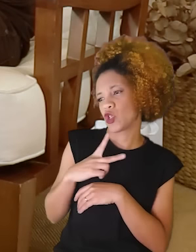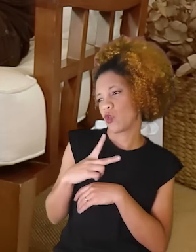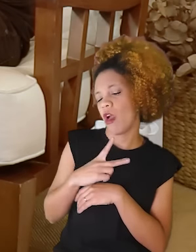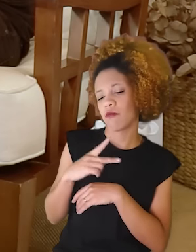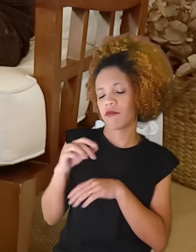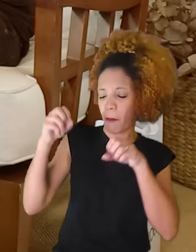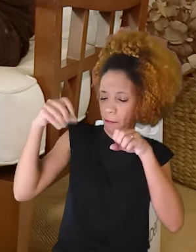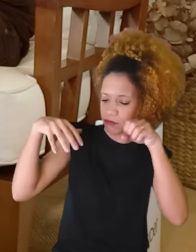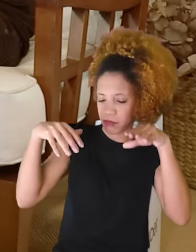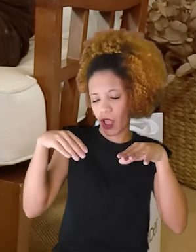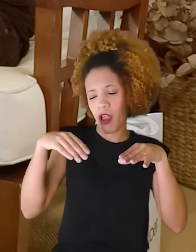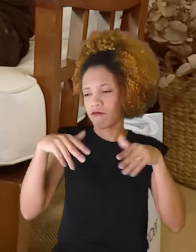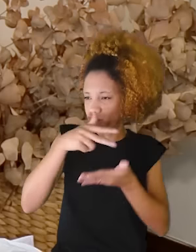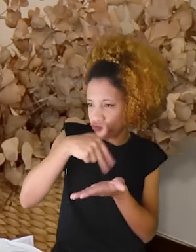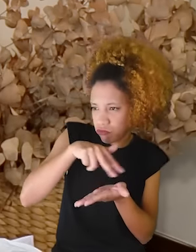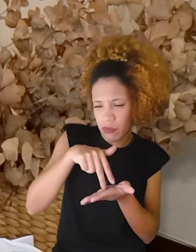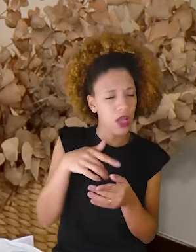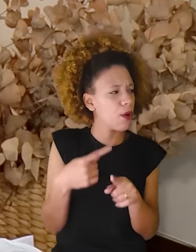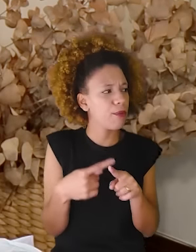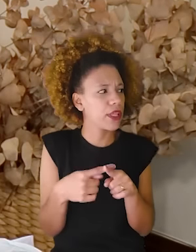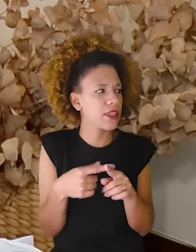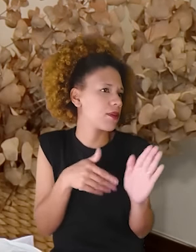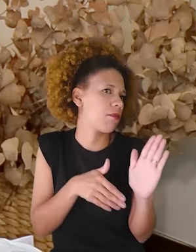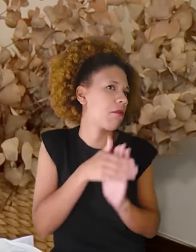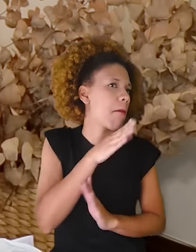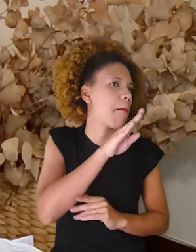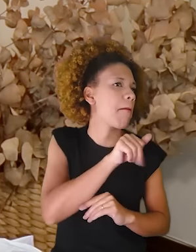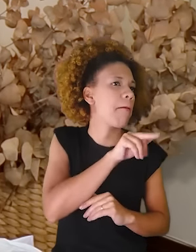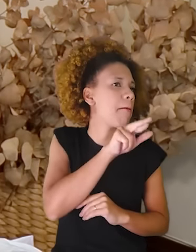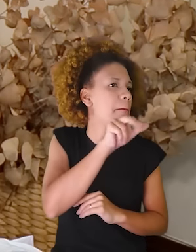mim aqui e E por que que você não saiu do prédio Por que que você não foi pra Barra da Tijuca